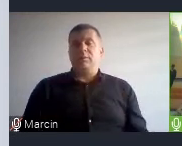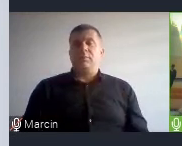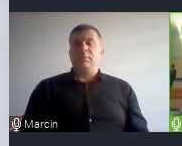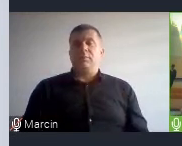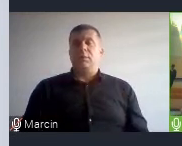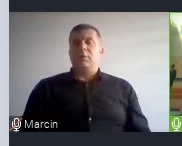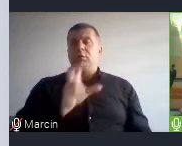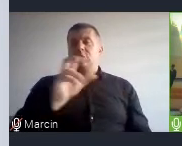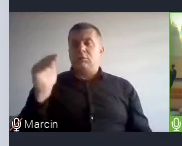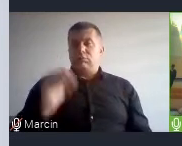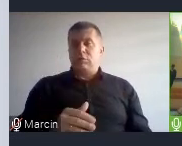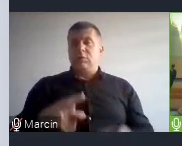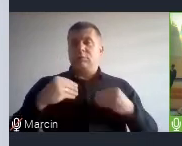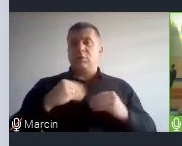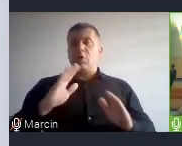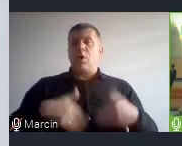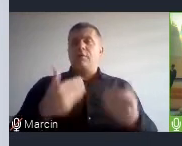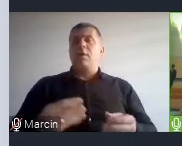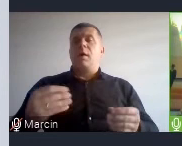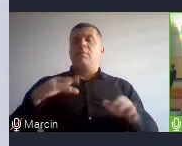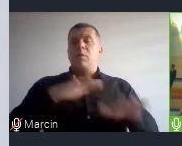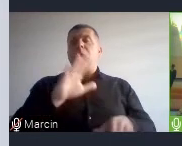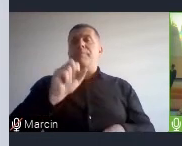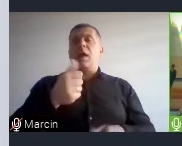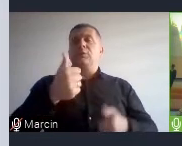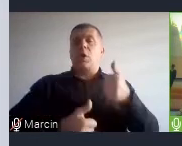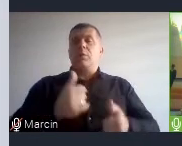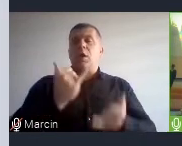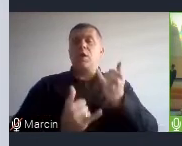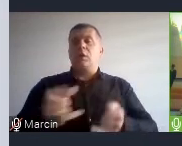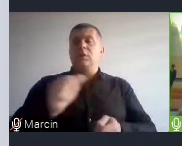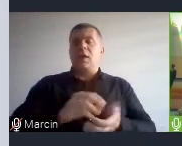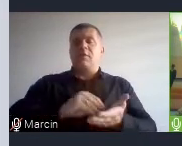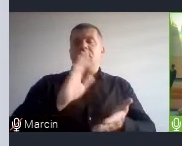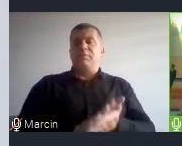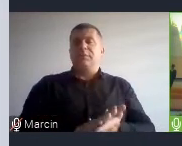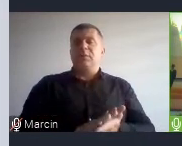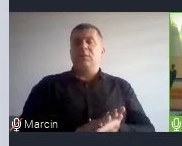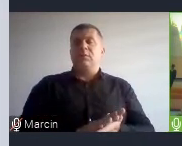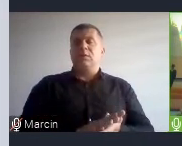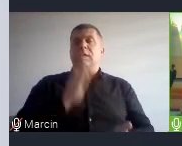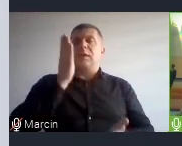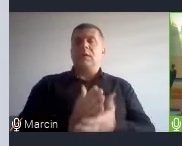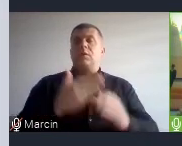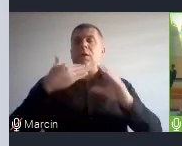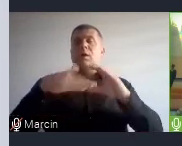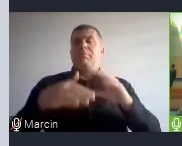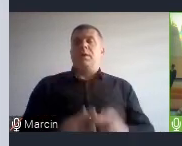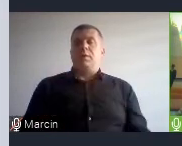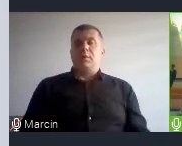Czy muszę przyjąć ofertę, jeśli wpłynęła na Bazie Konkurencyjności, jeśli jest wpisane, że tylko na e-mail?